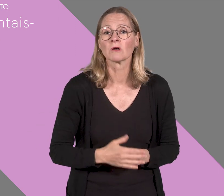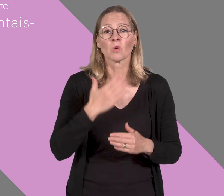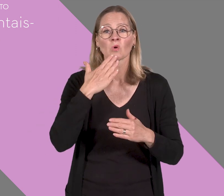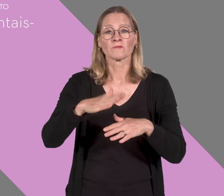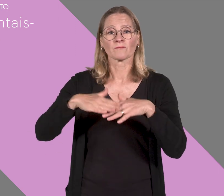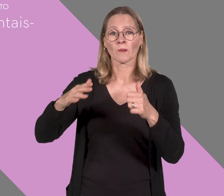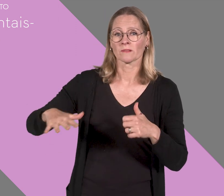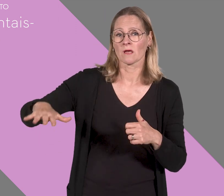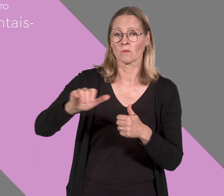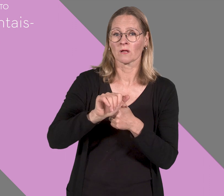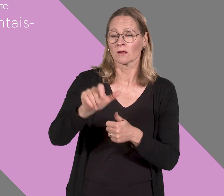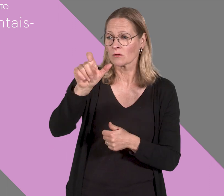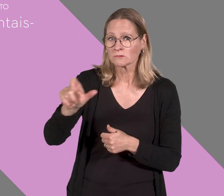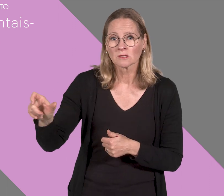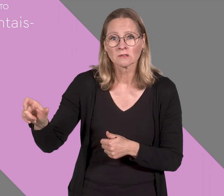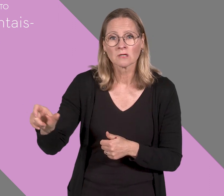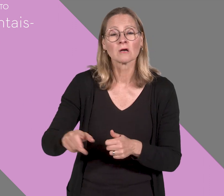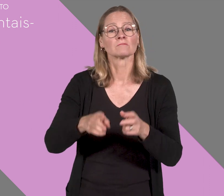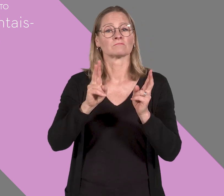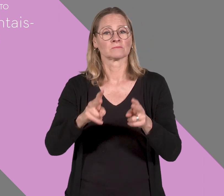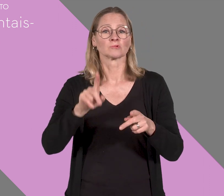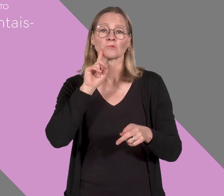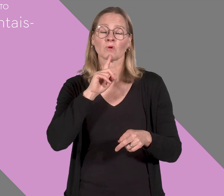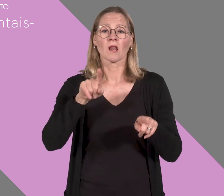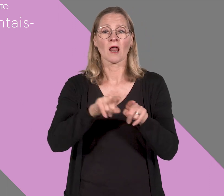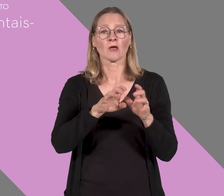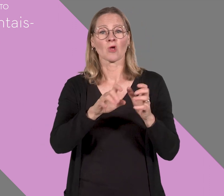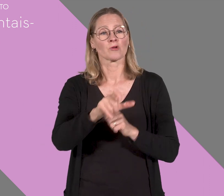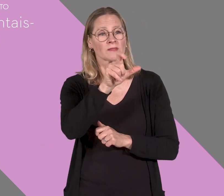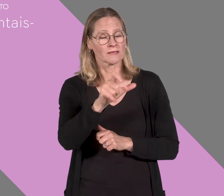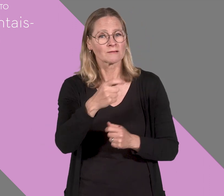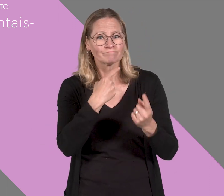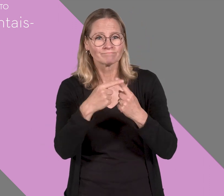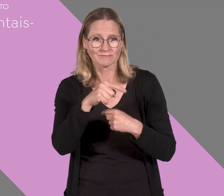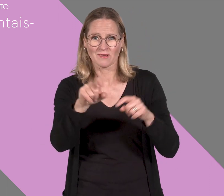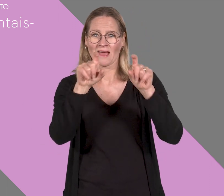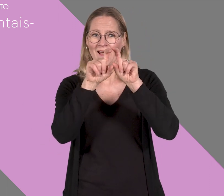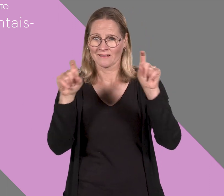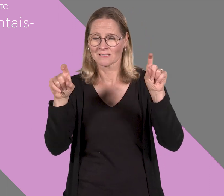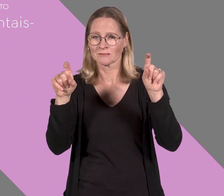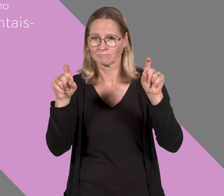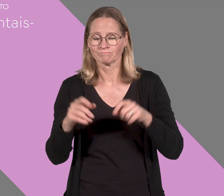hyvinvointialueiden edustajia sekä kuuroja lähihoitajia aiheen tiimoilta.